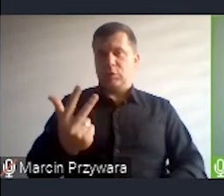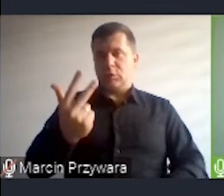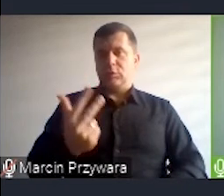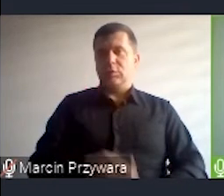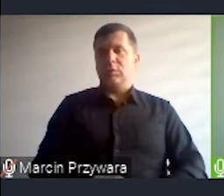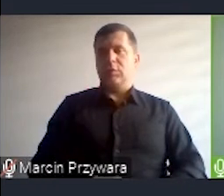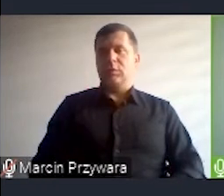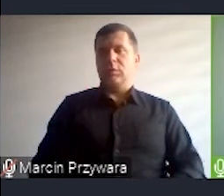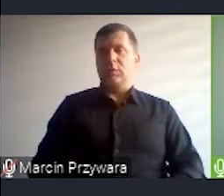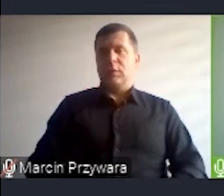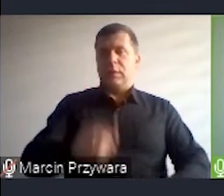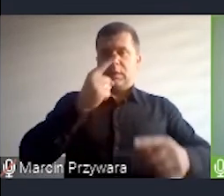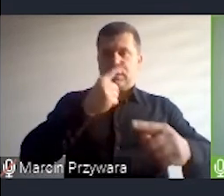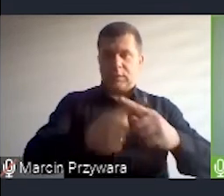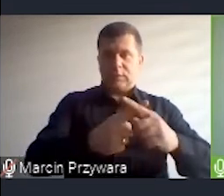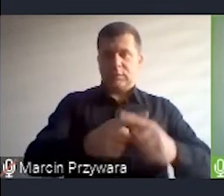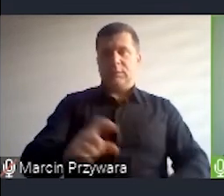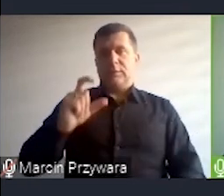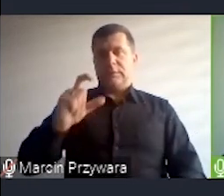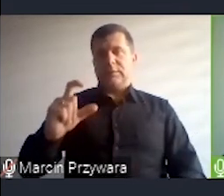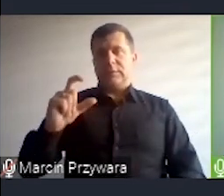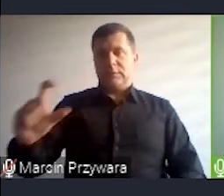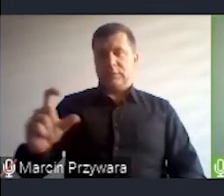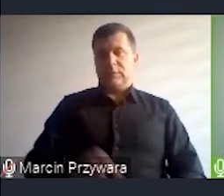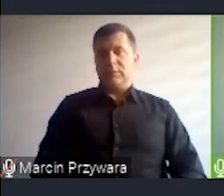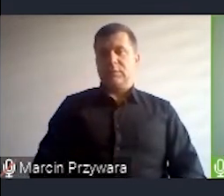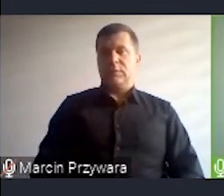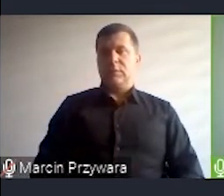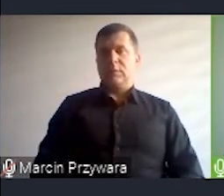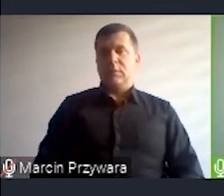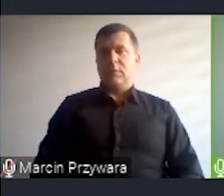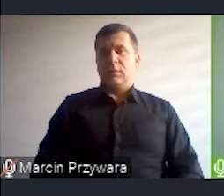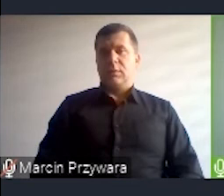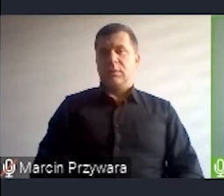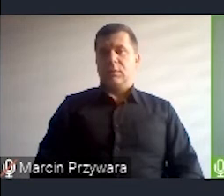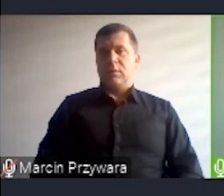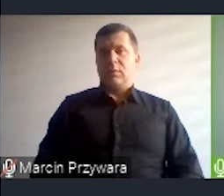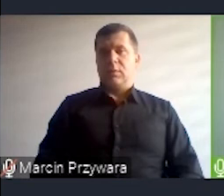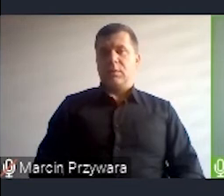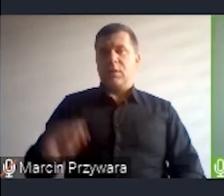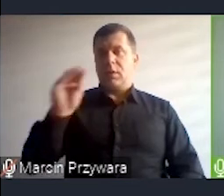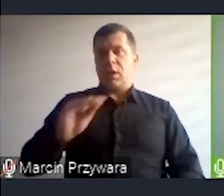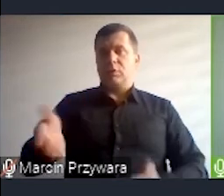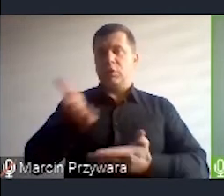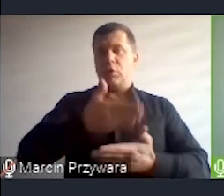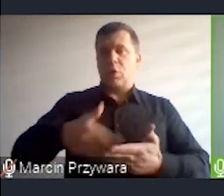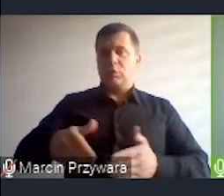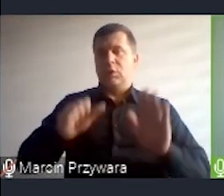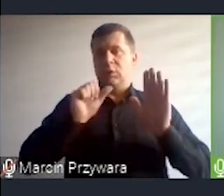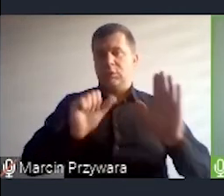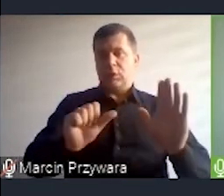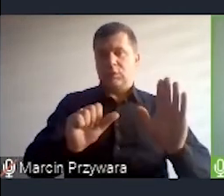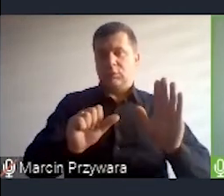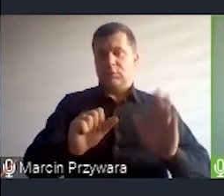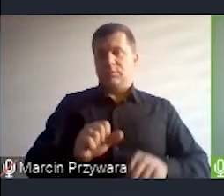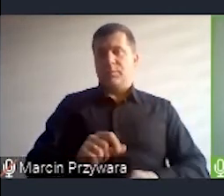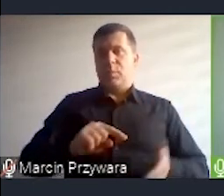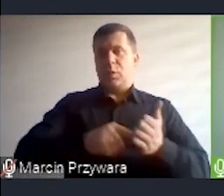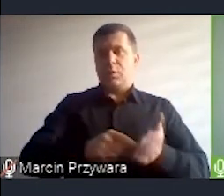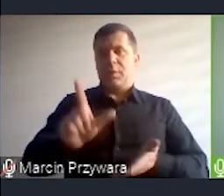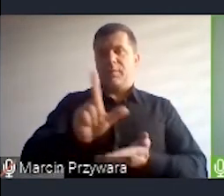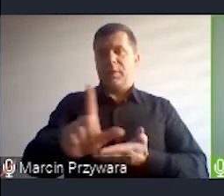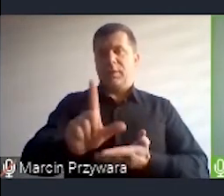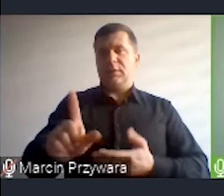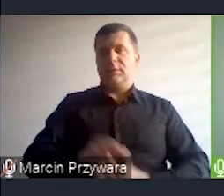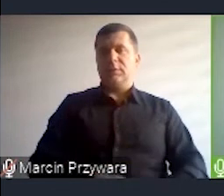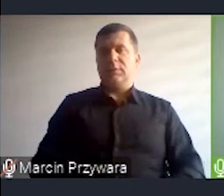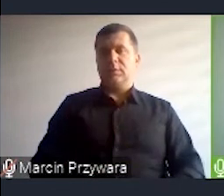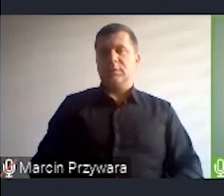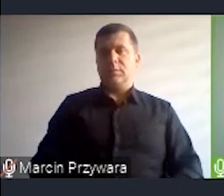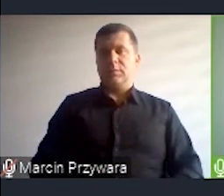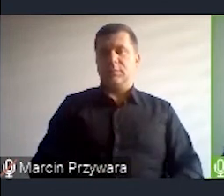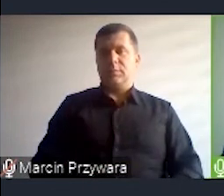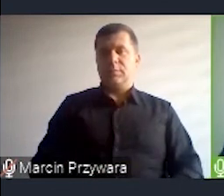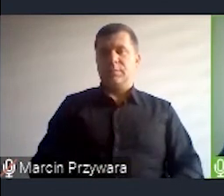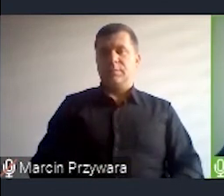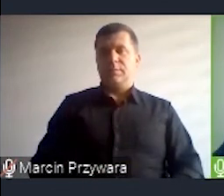litery „x” i „c.c”, wpisałem wam to w czat i rozdział 6.12.